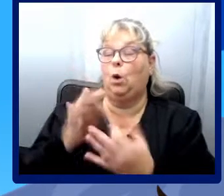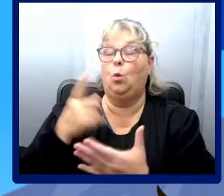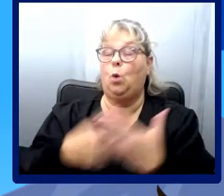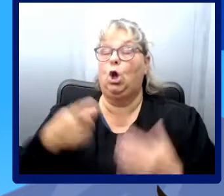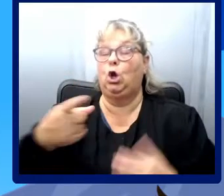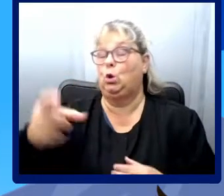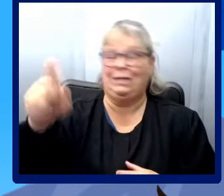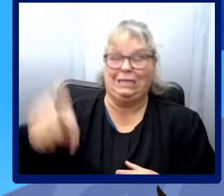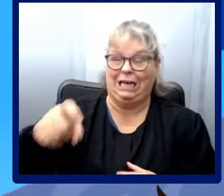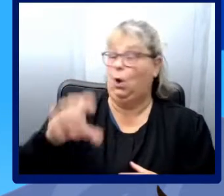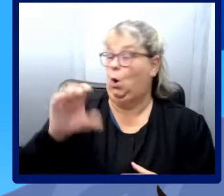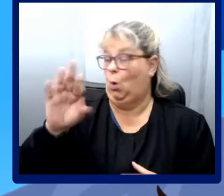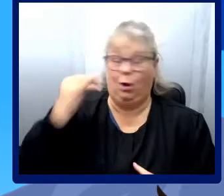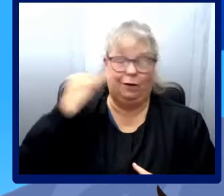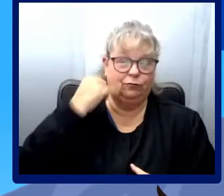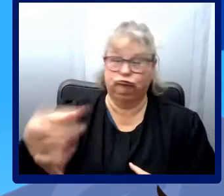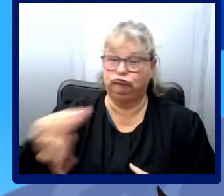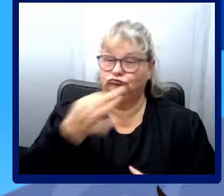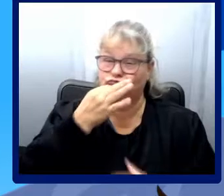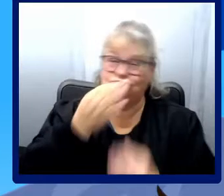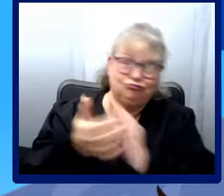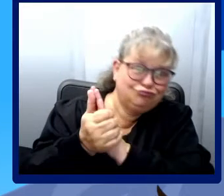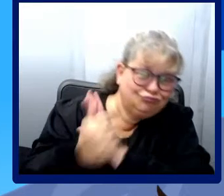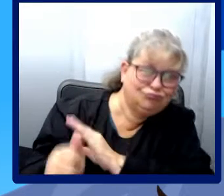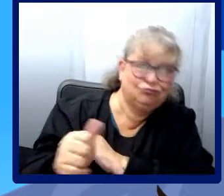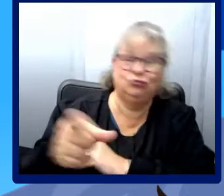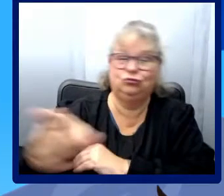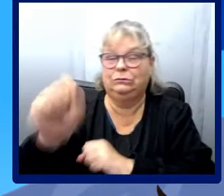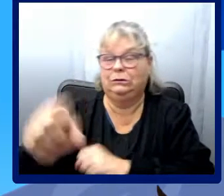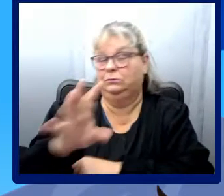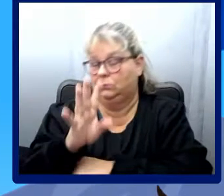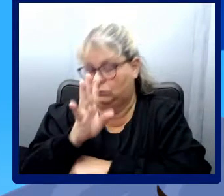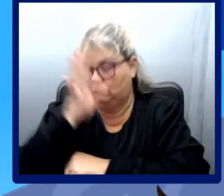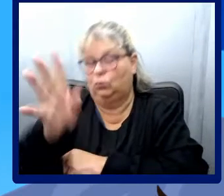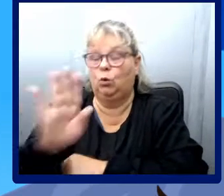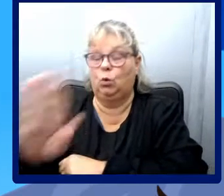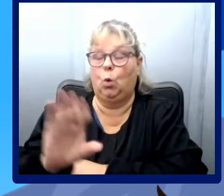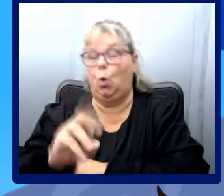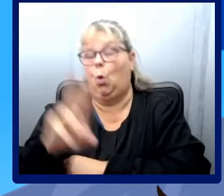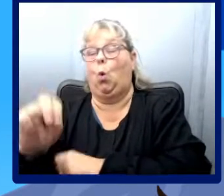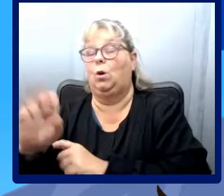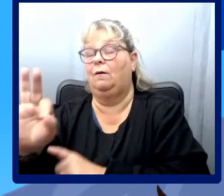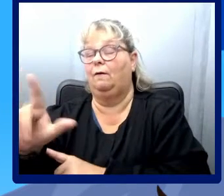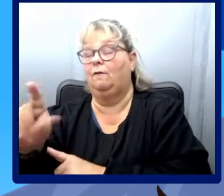O si tienen más experiencia, pueden crear su propio flujo desde cero y luego usar esta necesidad de negocio,